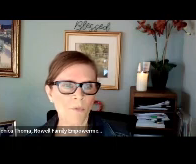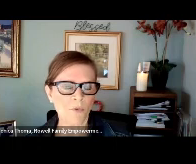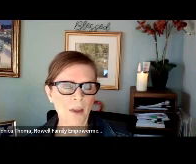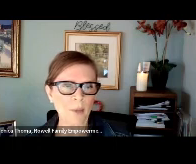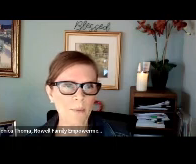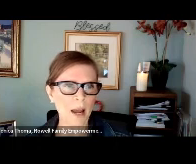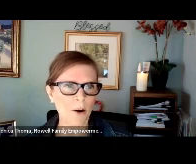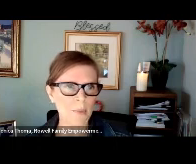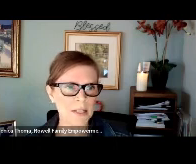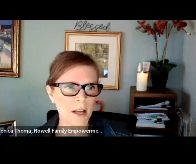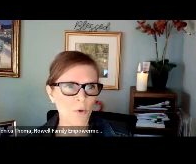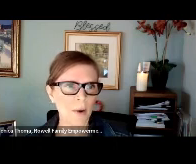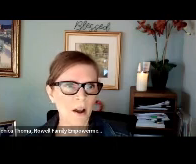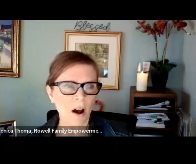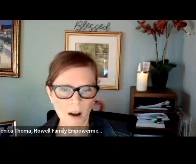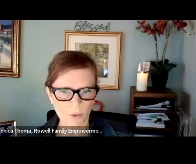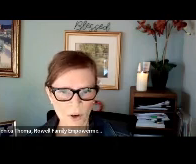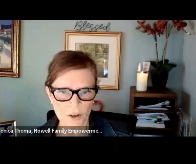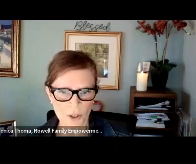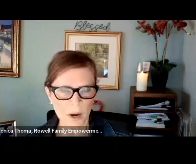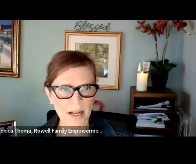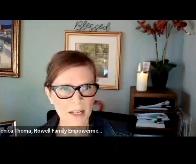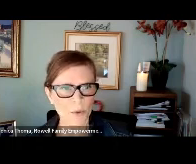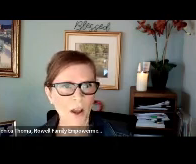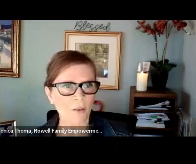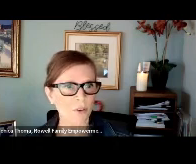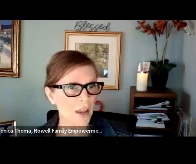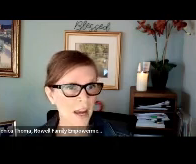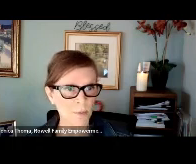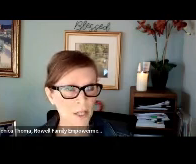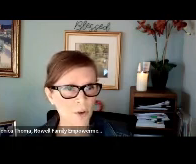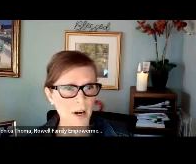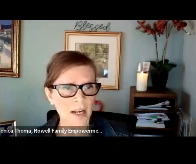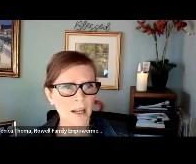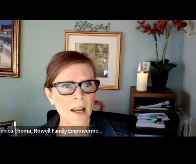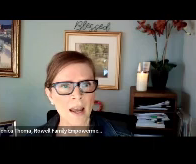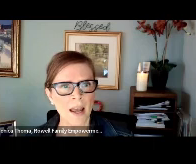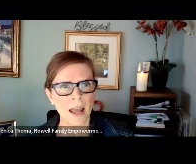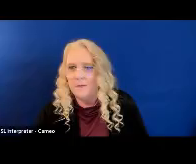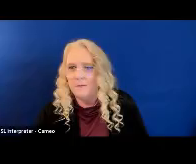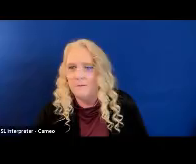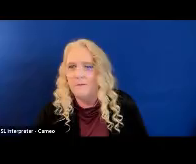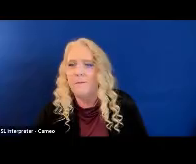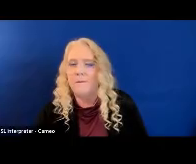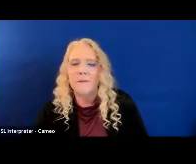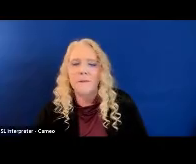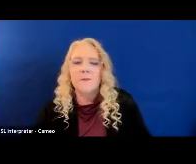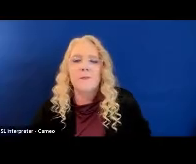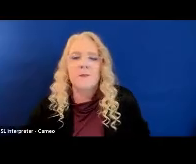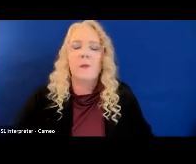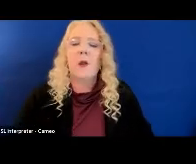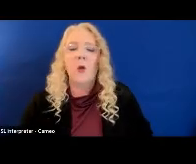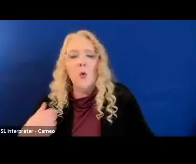centro de empoderamiento familiar ofrecemos capacitaciones, ofrecemos la capacitación de IEP um que podemos proporcionar